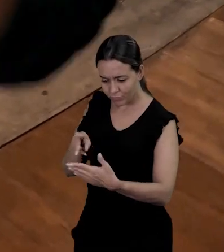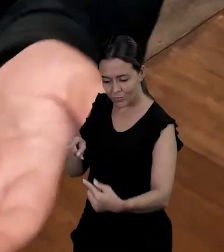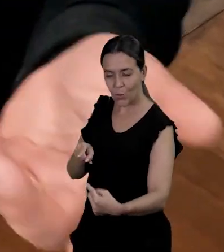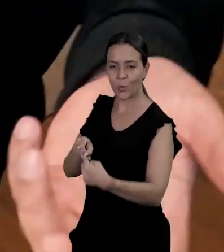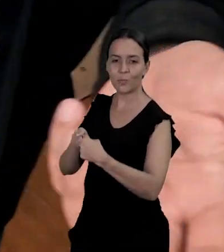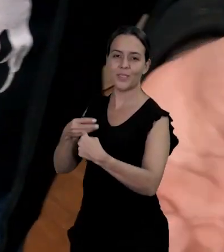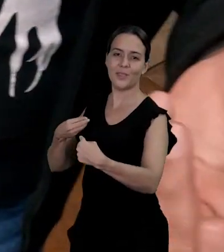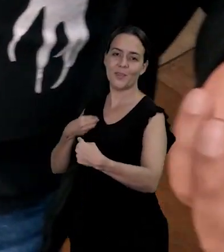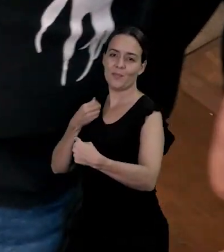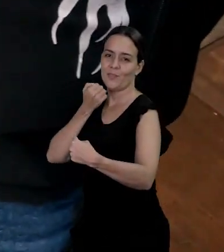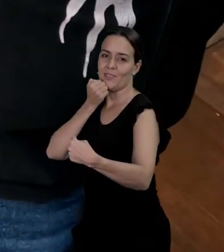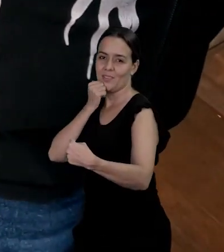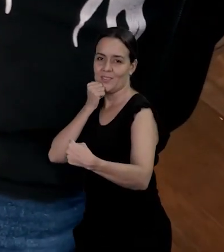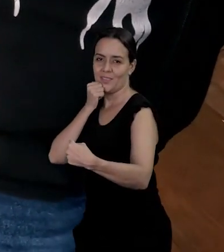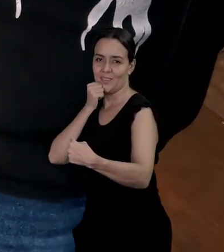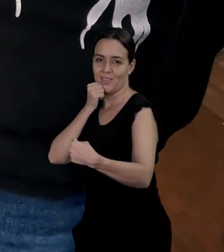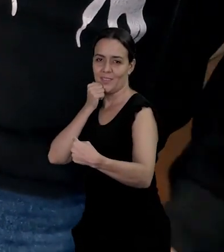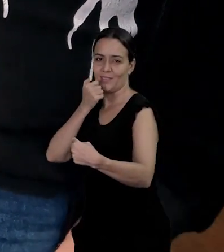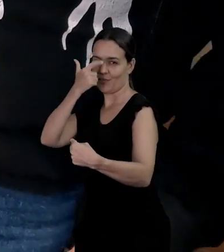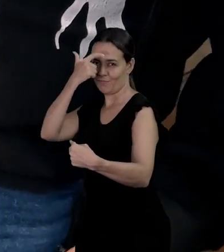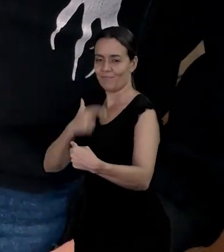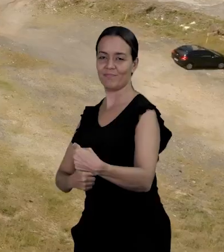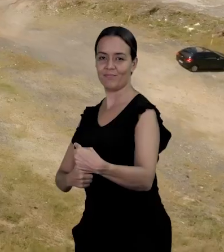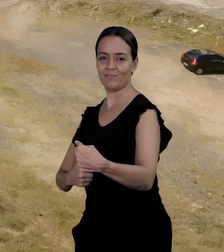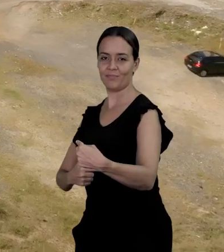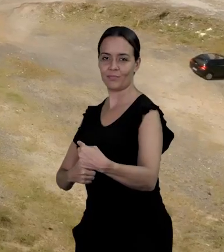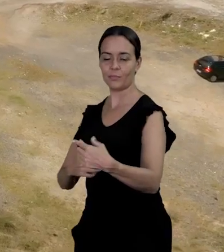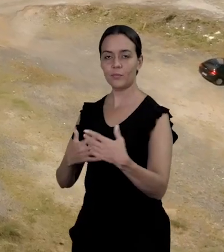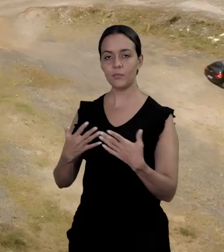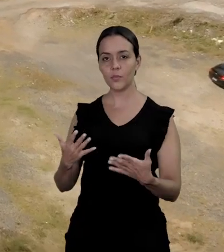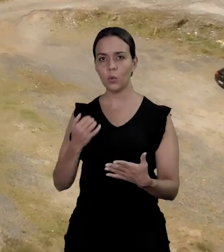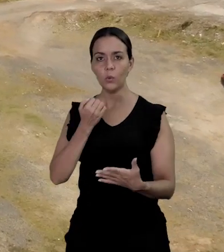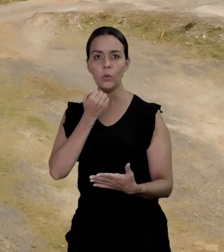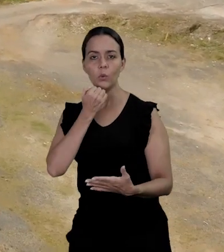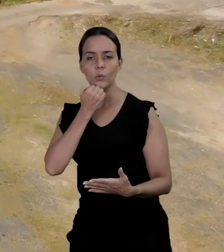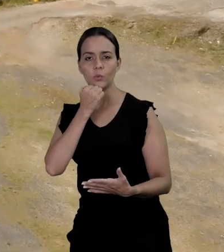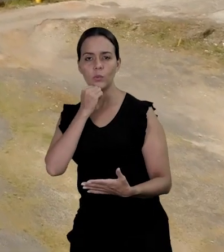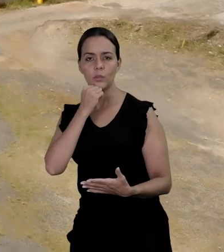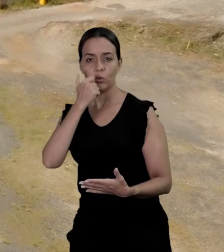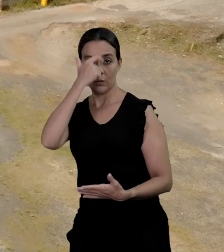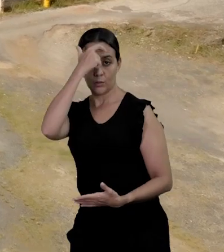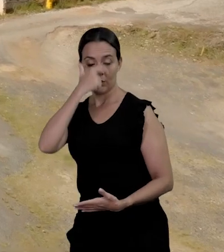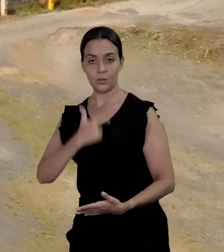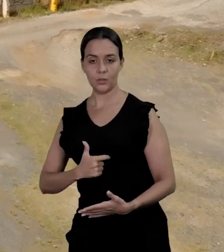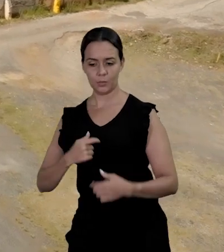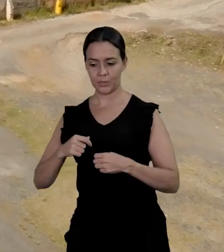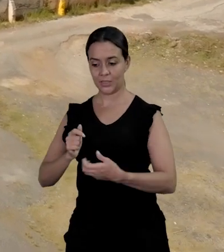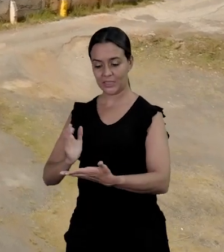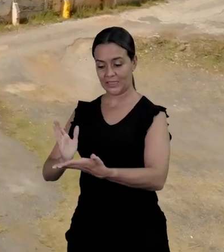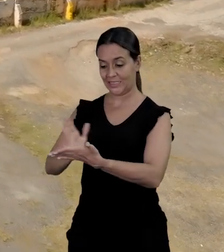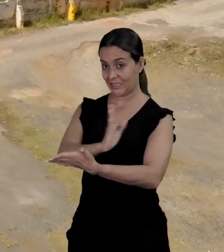parece que a pesquisa não faz sentido e se perde tudo. Há um entendimento de que os cientistas têm que se separar